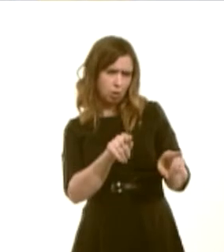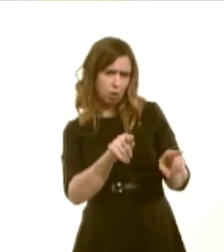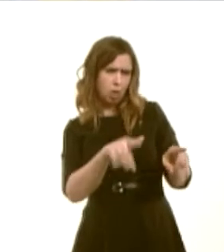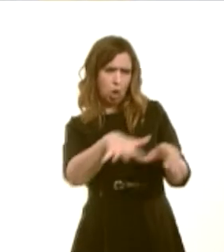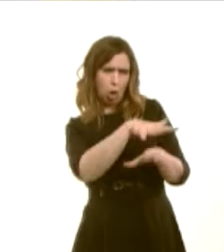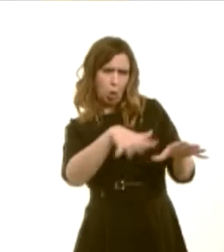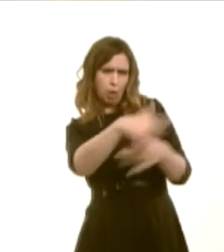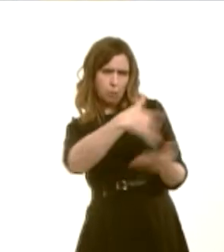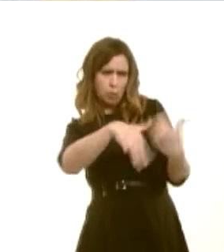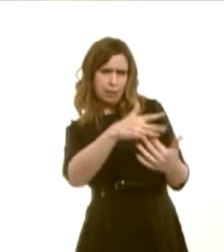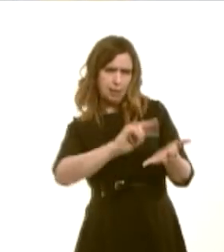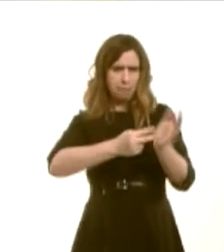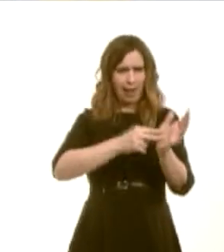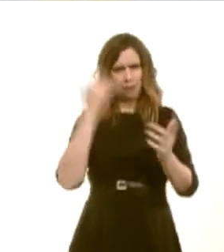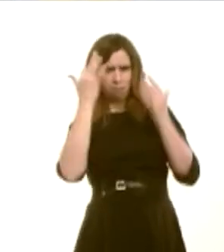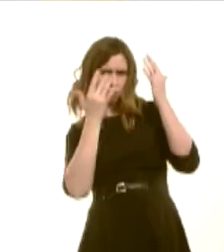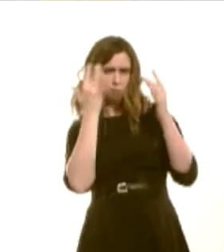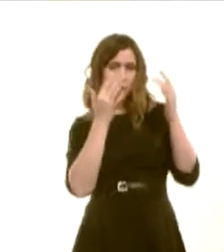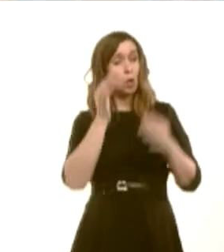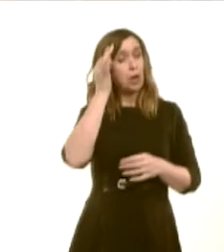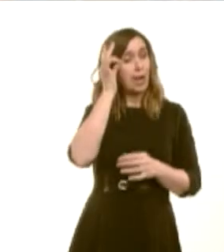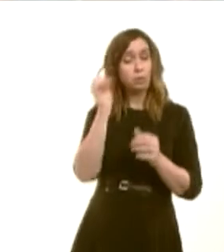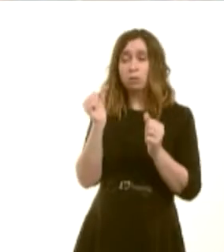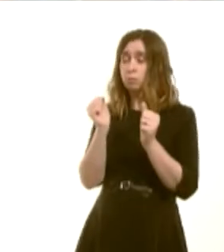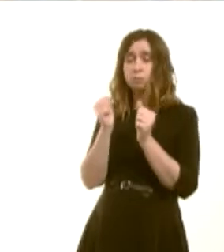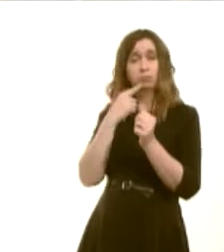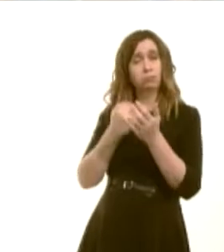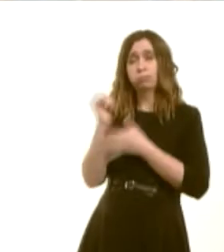ar sail y Gymraeg mewn achosion cynllunio ac i wneud asesiadau o anghenion tai lleol